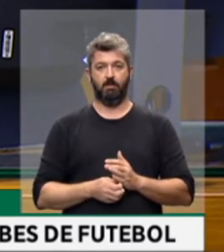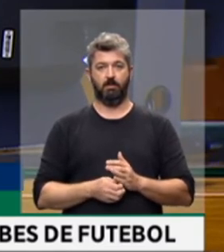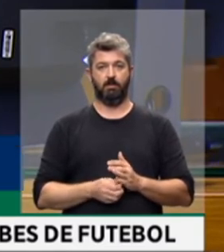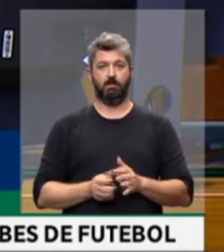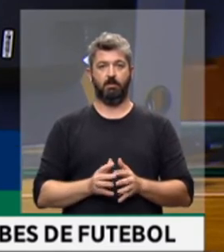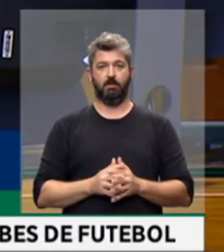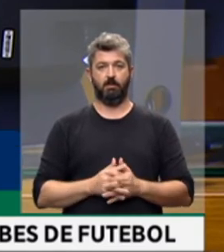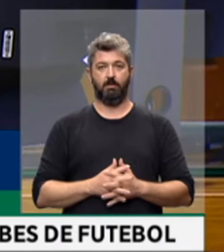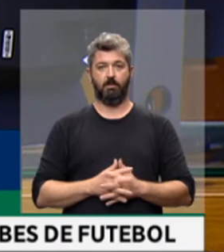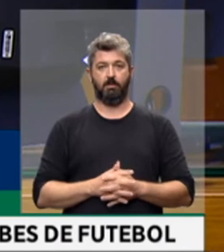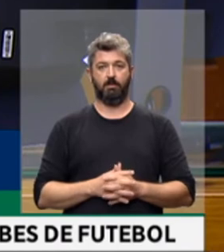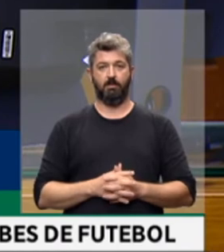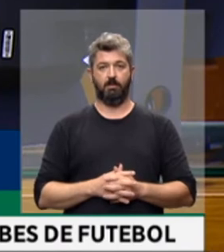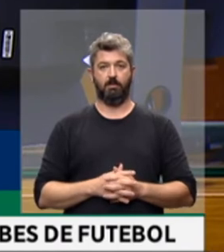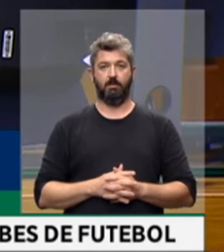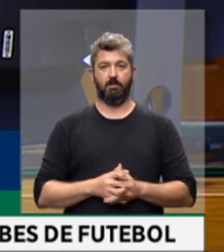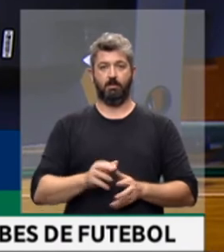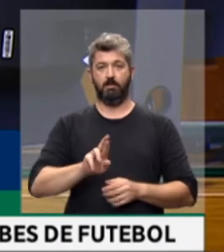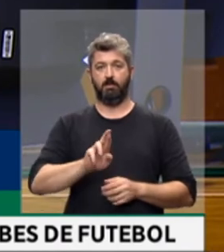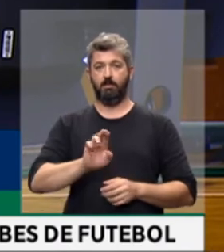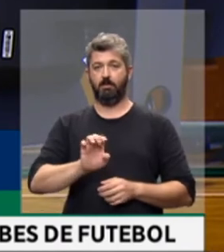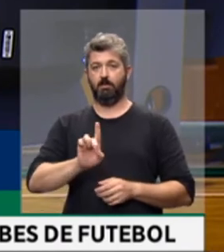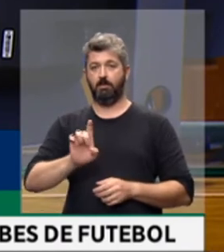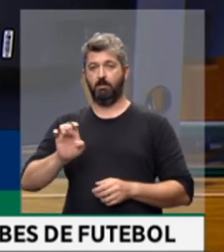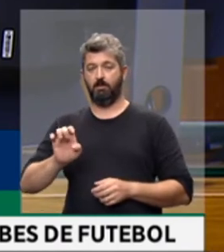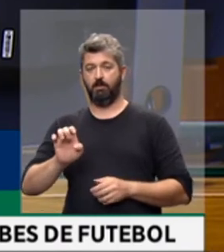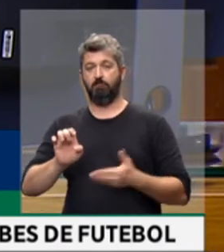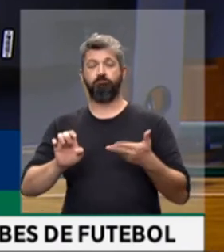PRESIDENTE GIL, PTB NÃO. -- [PRESIDENTE]: DEPUTADO PEDRO LUCAS, PTB NÃ